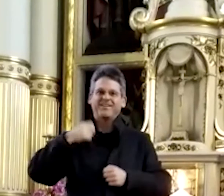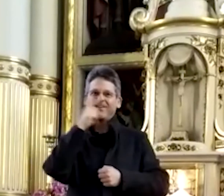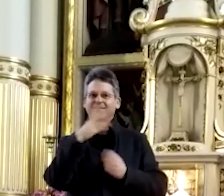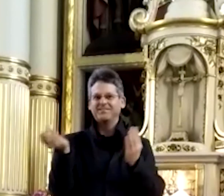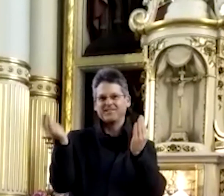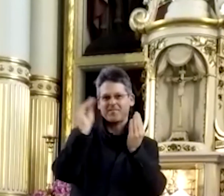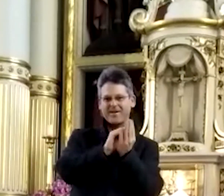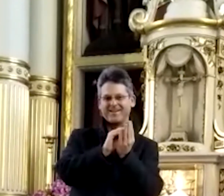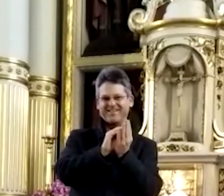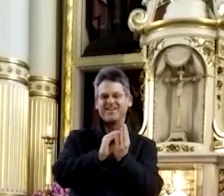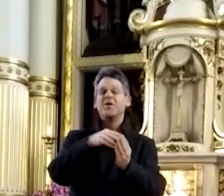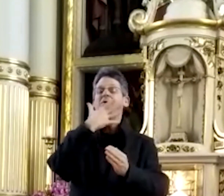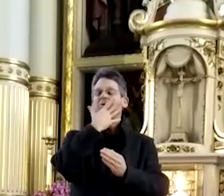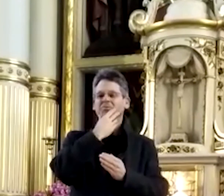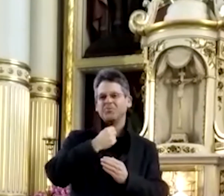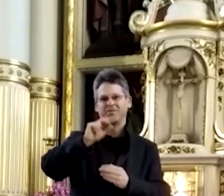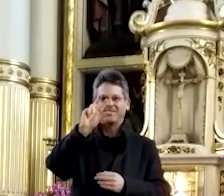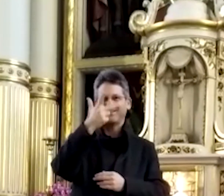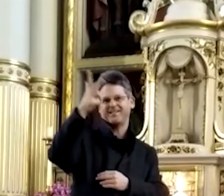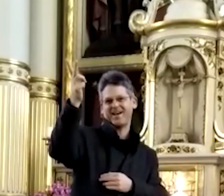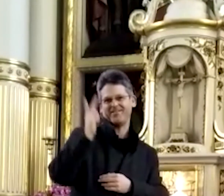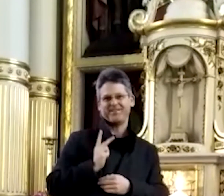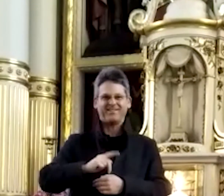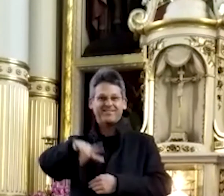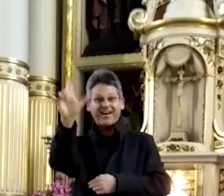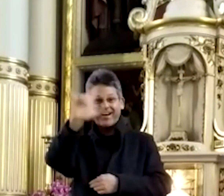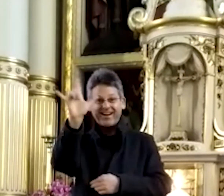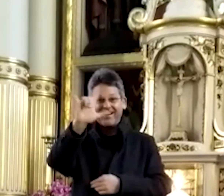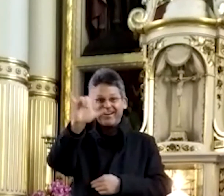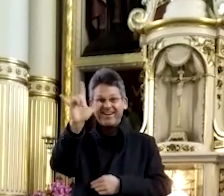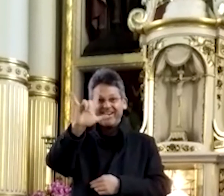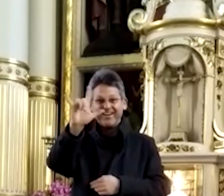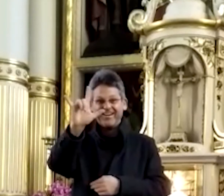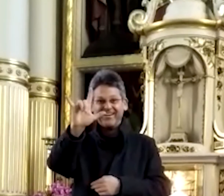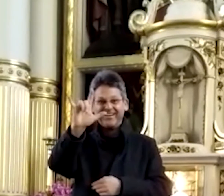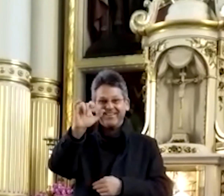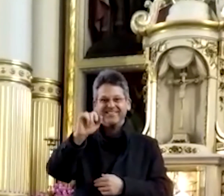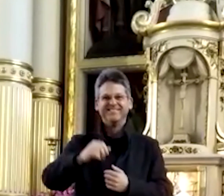„Freut euch! Denn der Herr ist nahe“ Ich wünsche Ihnen und euch eine freudige dritte Adventwoche!